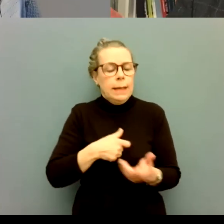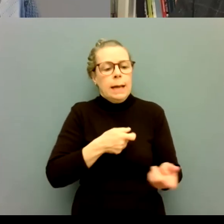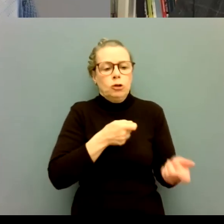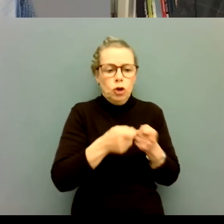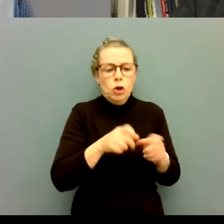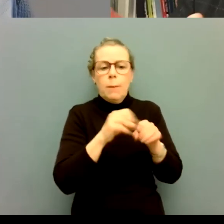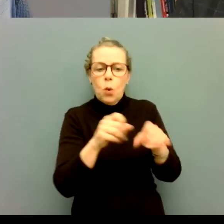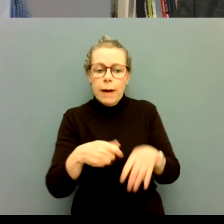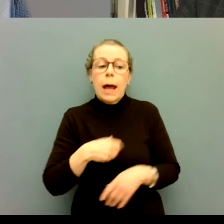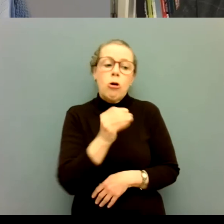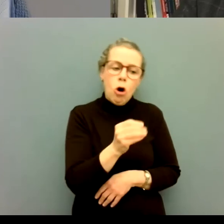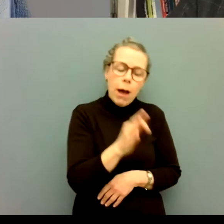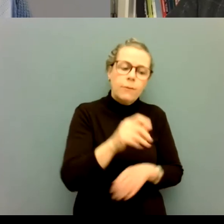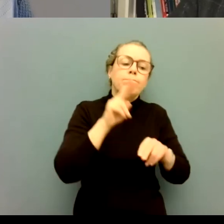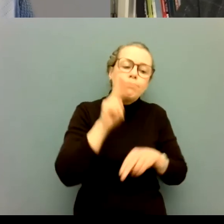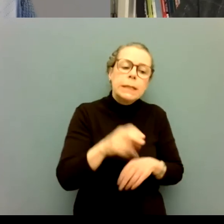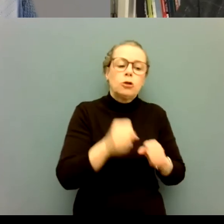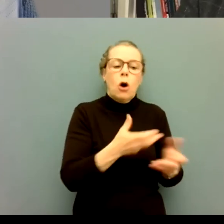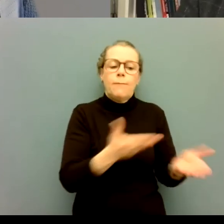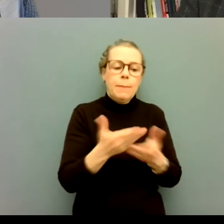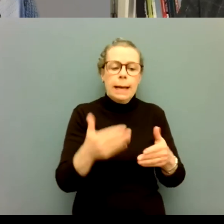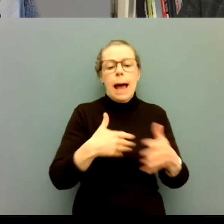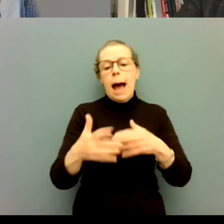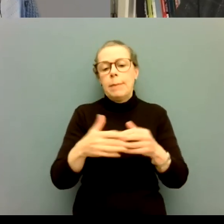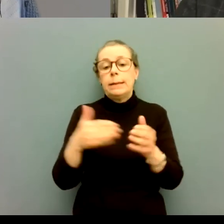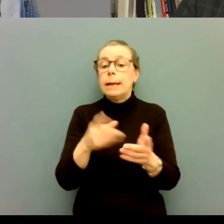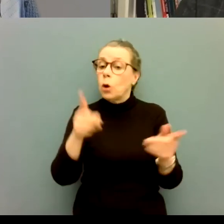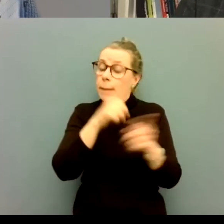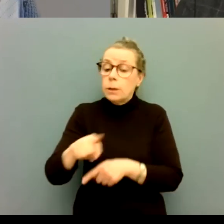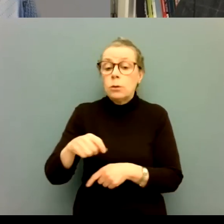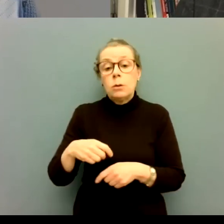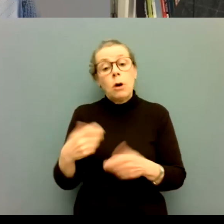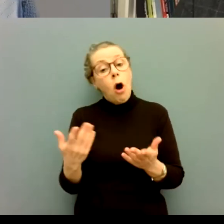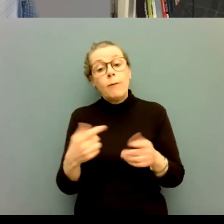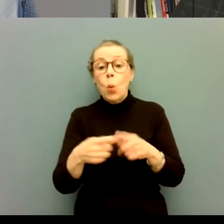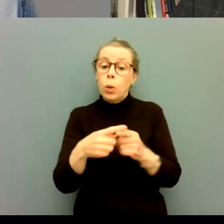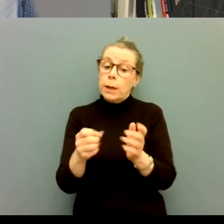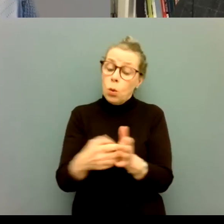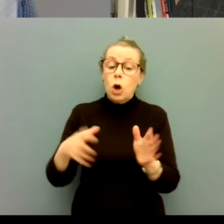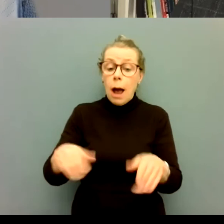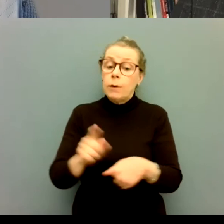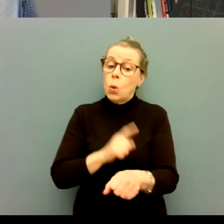vi kunna styra upp det, och se till att Arbetsförmedlingen förmedlar arbete-